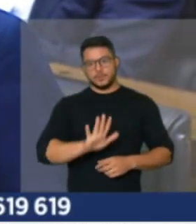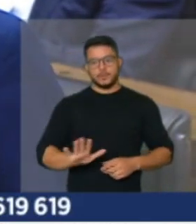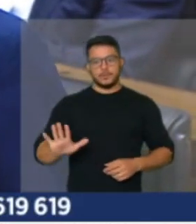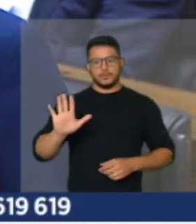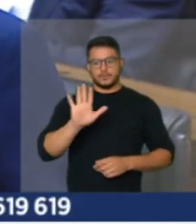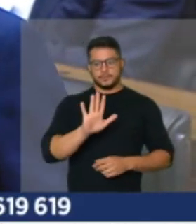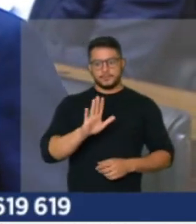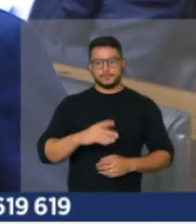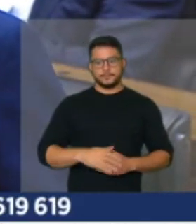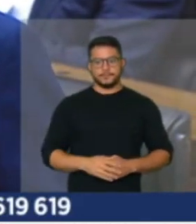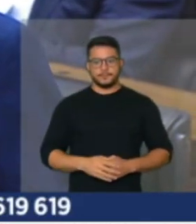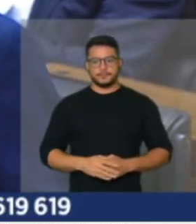ESTADO, VOTAMOS SIM PARA... PARA QUE OS PREFEITOS POSSAM